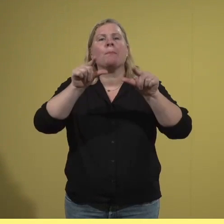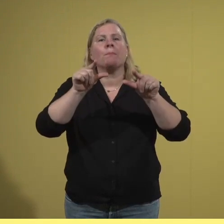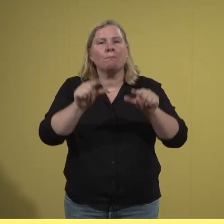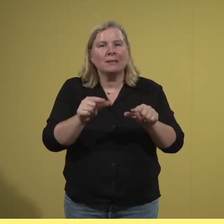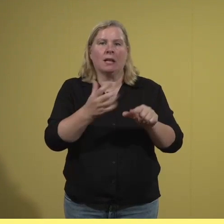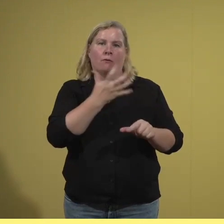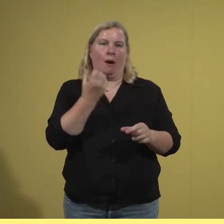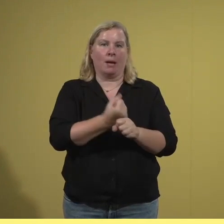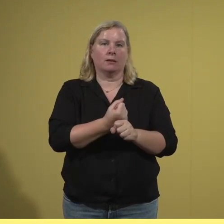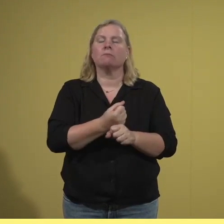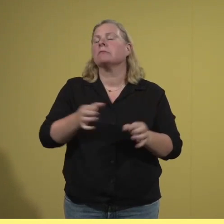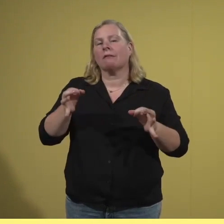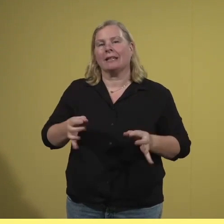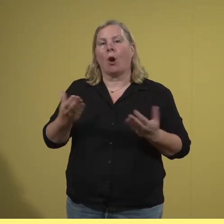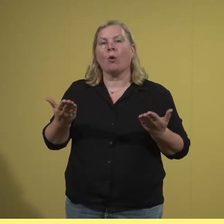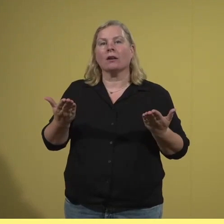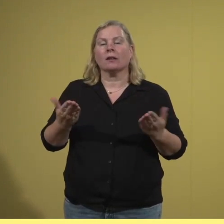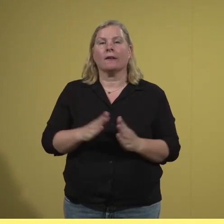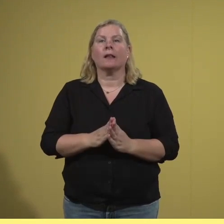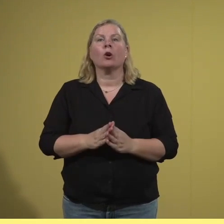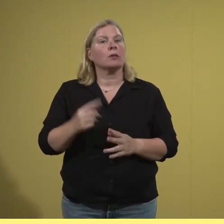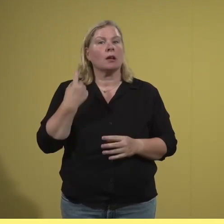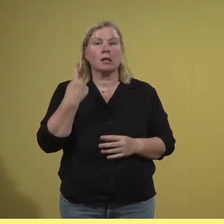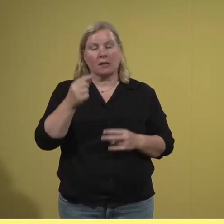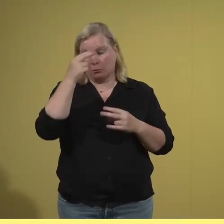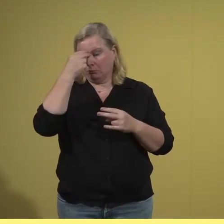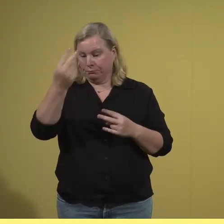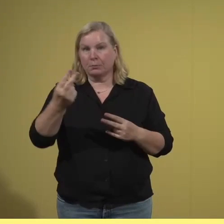sondern wird angedünstet. Genau, und das hast du dann selbst wieder in der Hand.